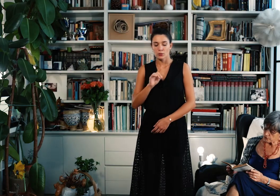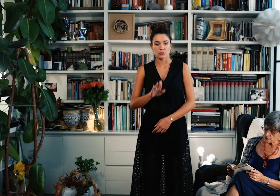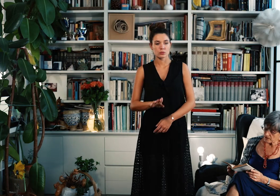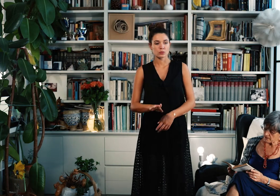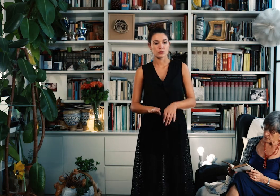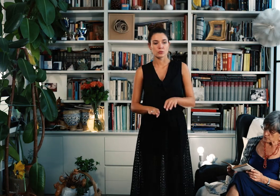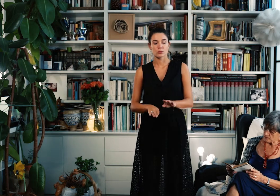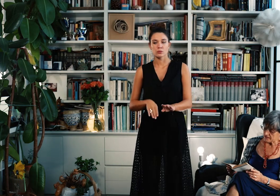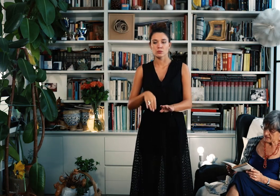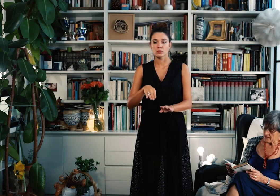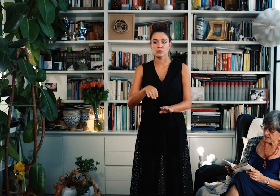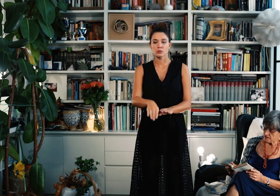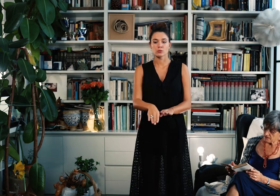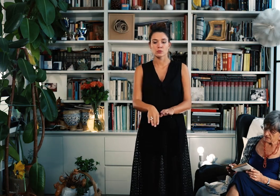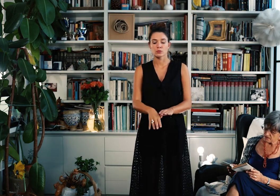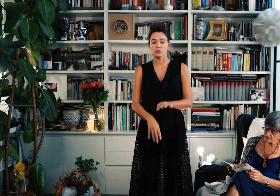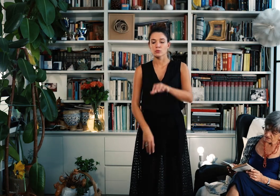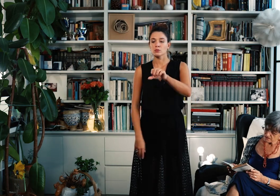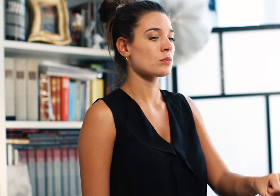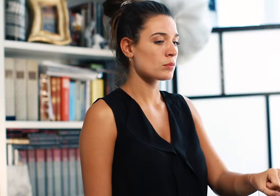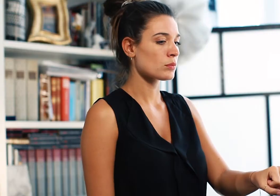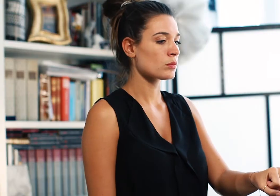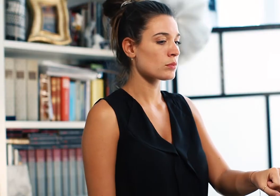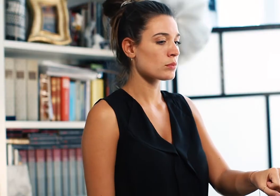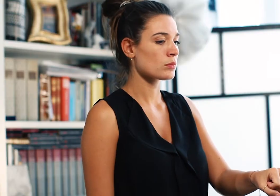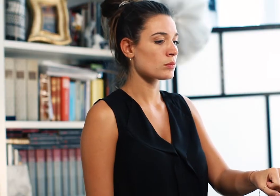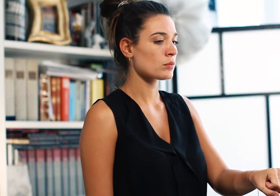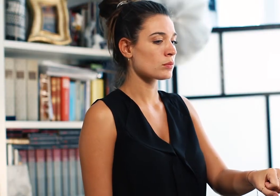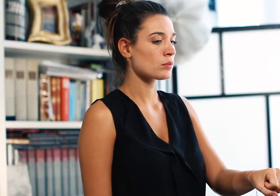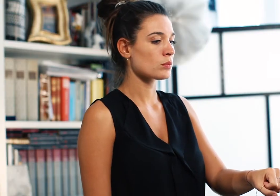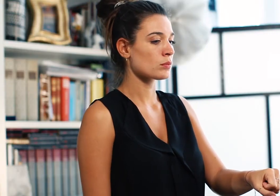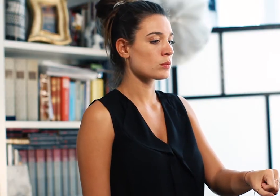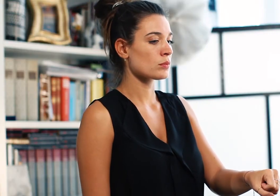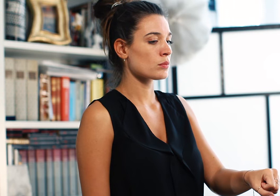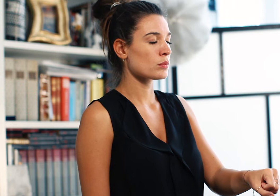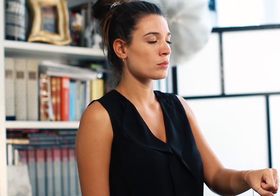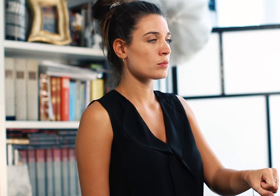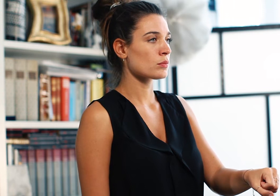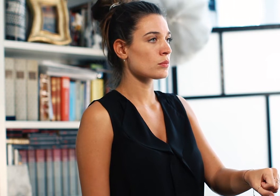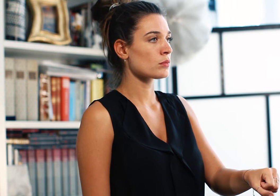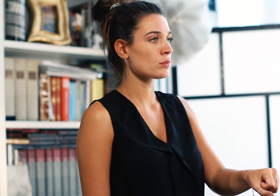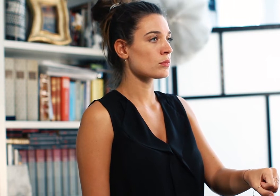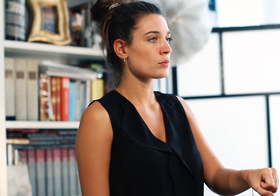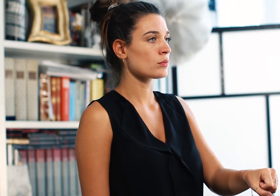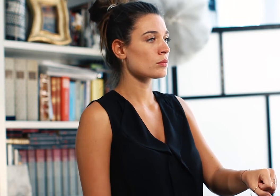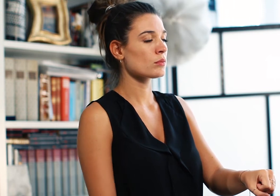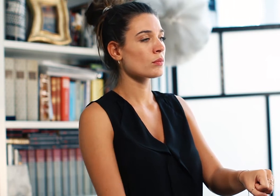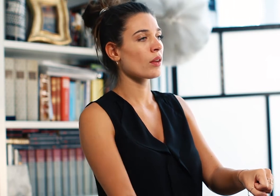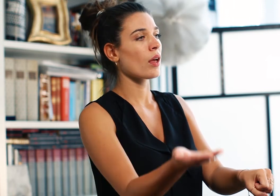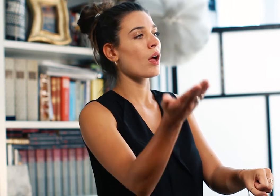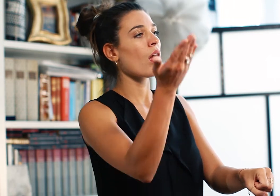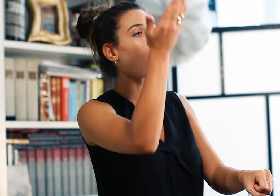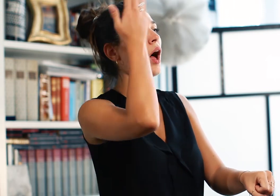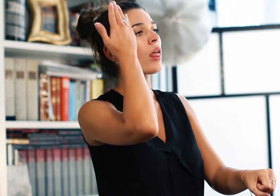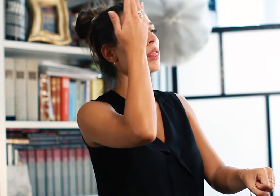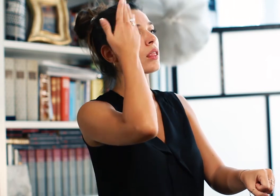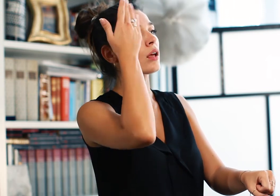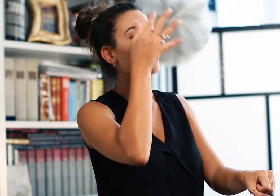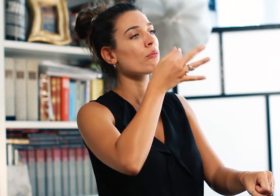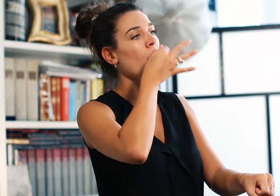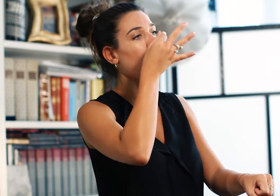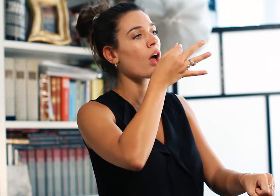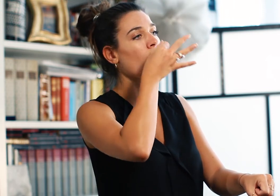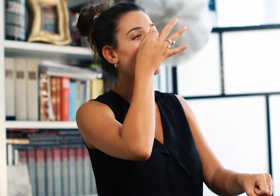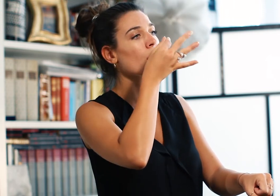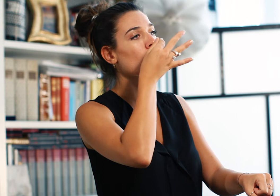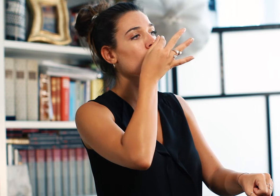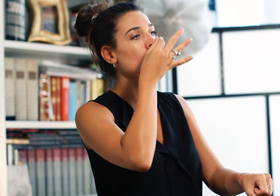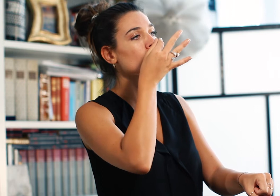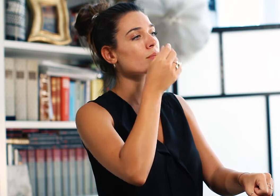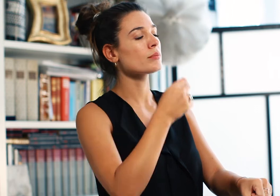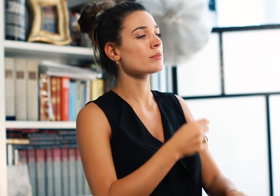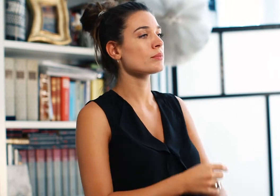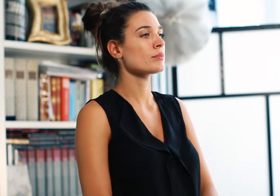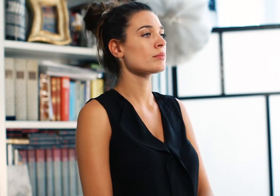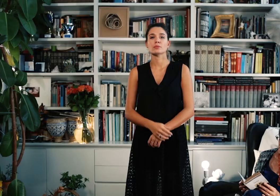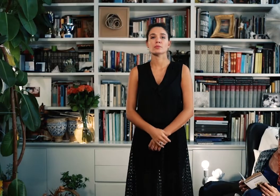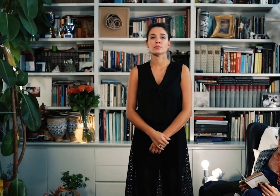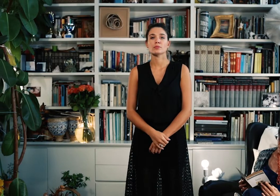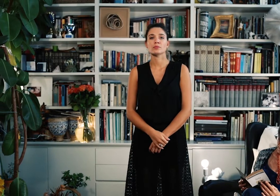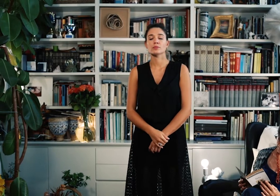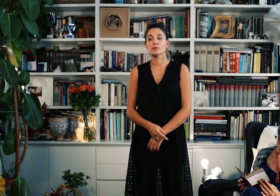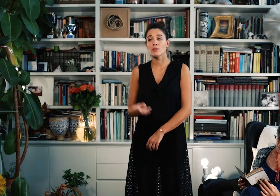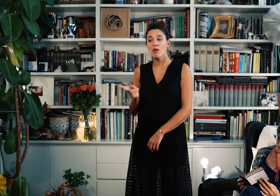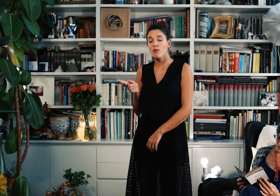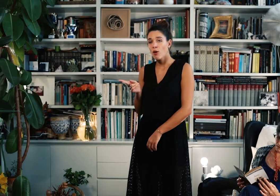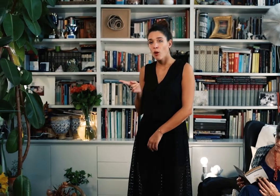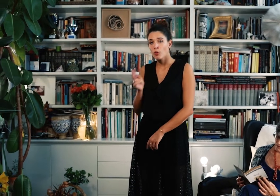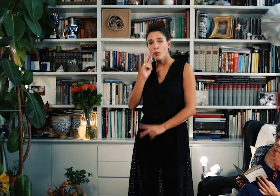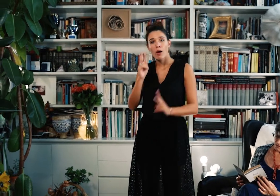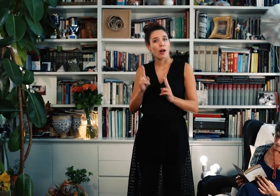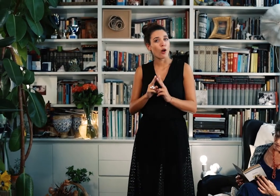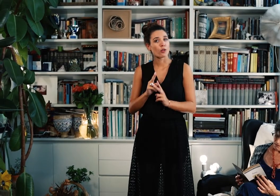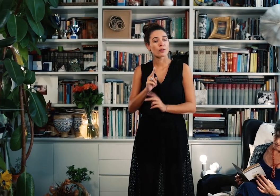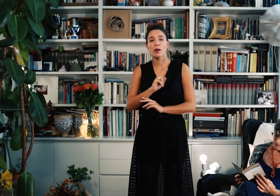appoggiò la mano sulla maniglia senza voltarsi, disse piano: "Addio Madame."